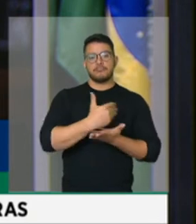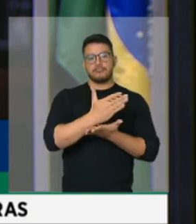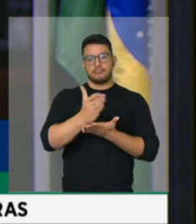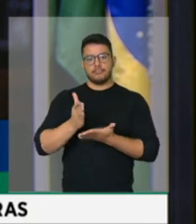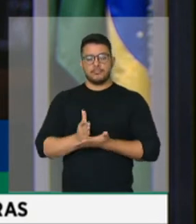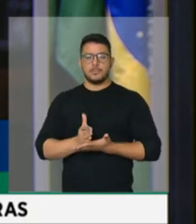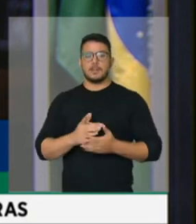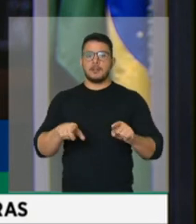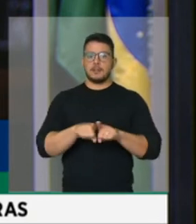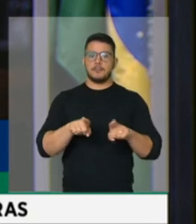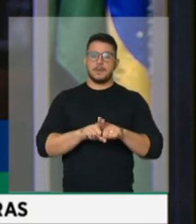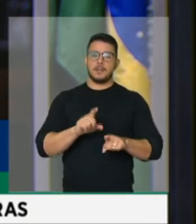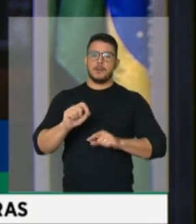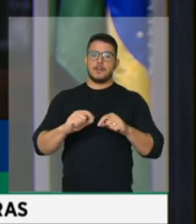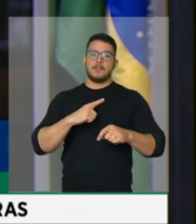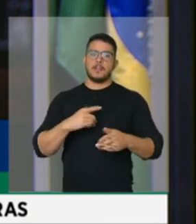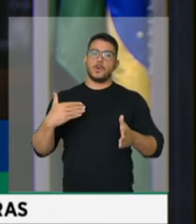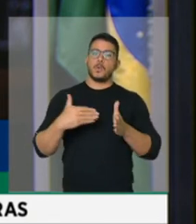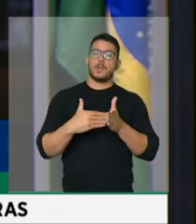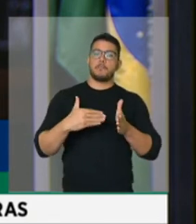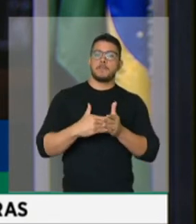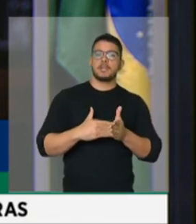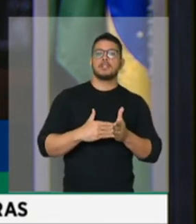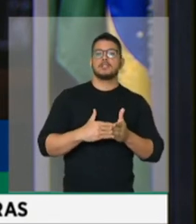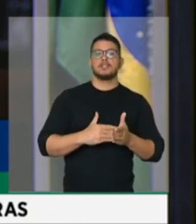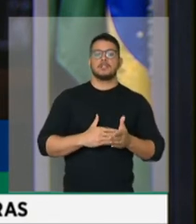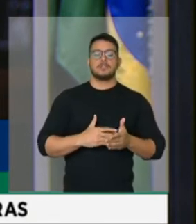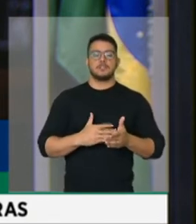VENDA, TRÊS. LIMITAÇÃO DA CONCENTRAÇÃO SETORIAL TOTAL DE MODO QUE NENHUM PLAYER NETO